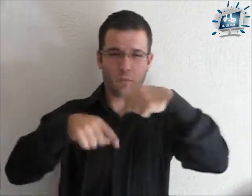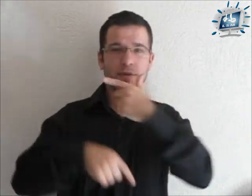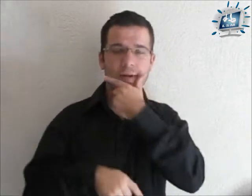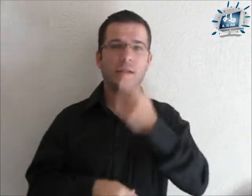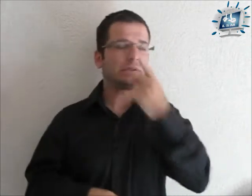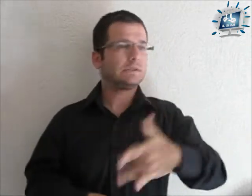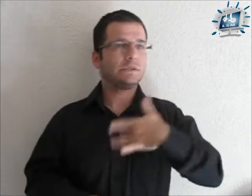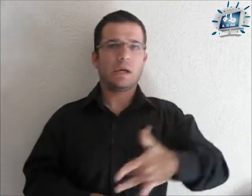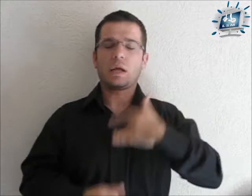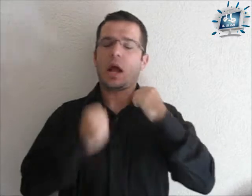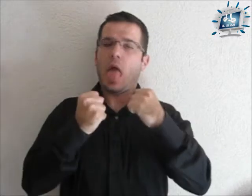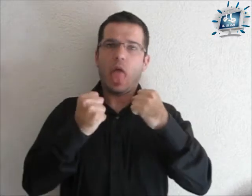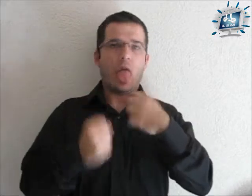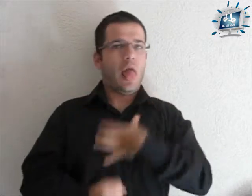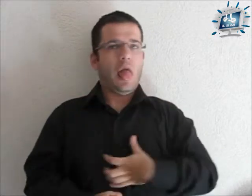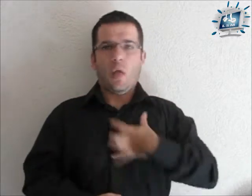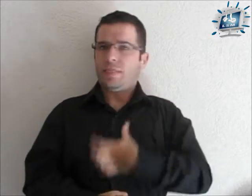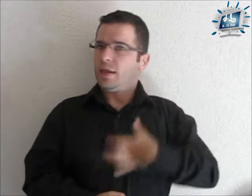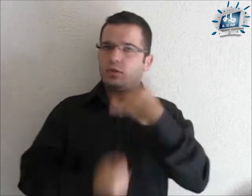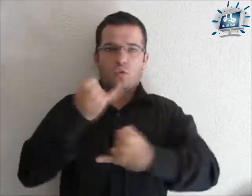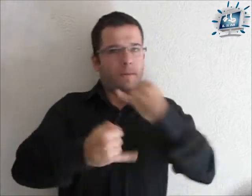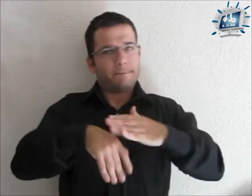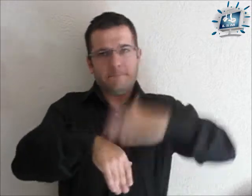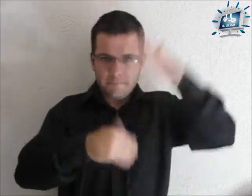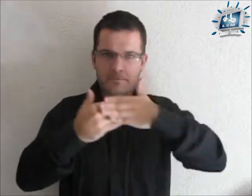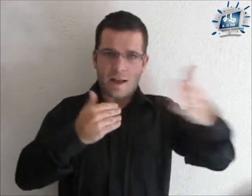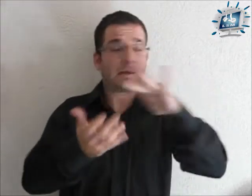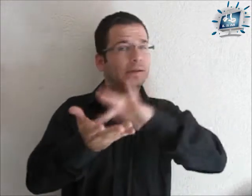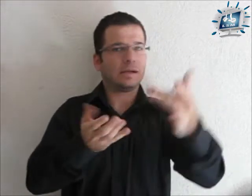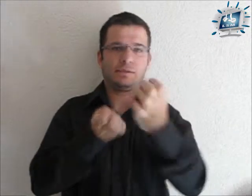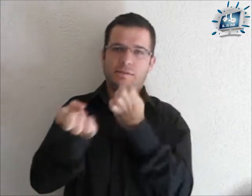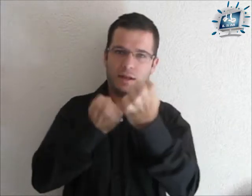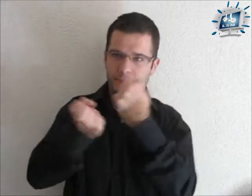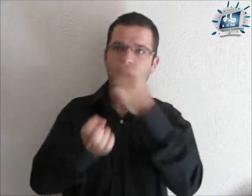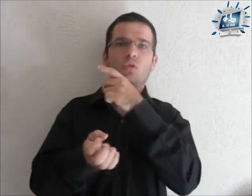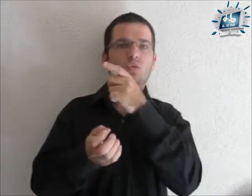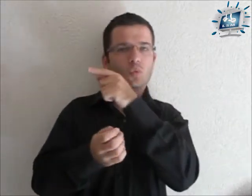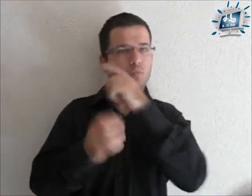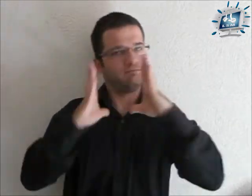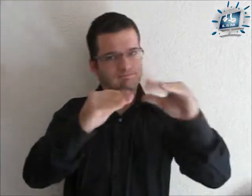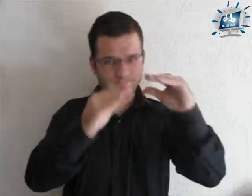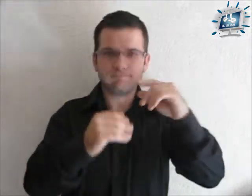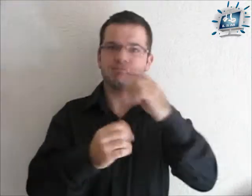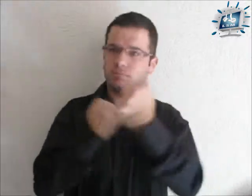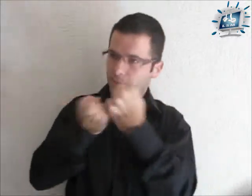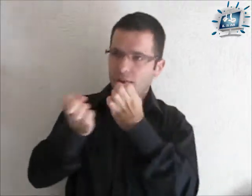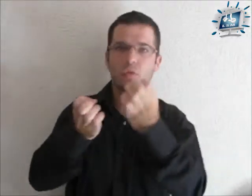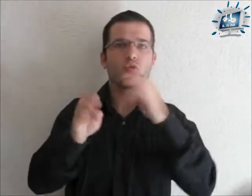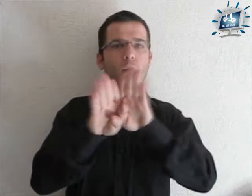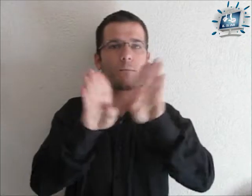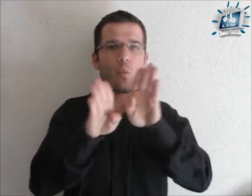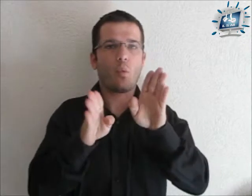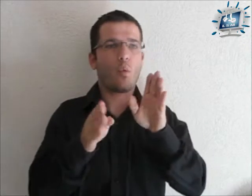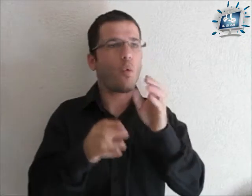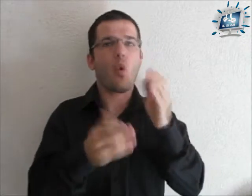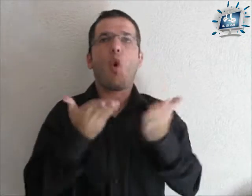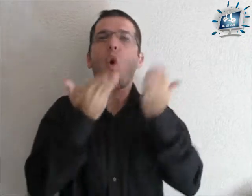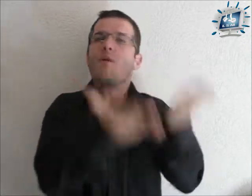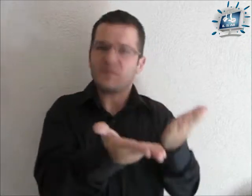El futbolista señalo que está muy contento de jugar más y gracias a los entrenamientos de Tottenham